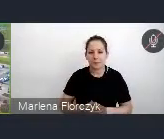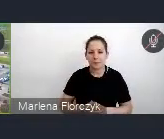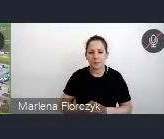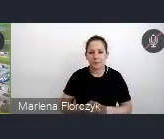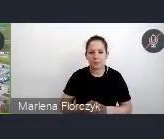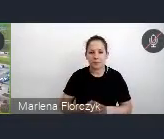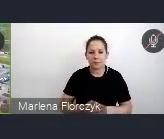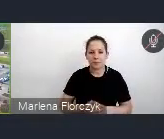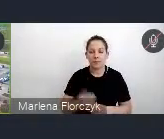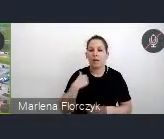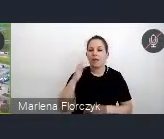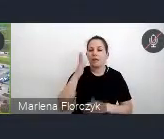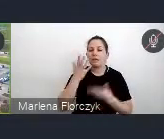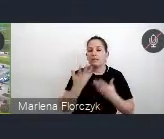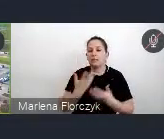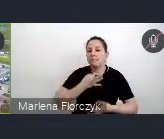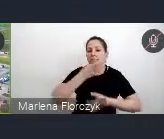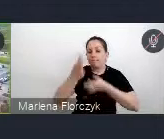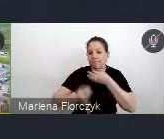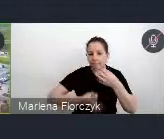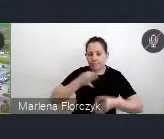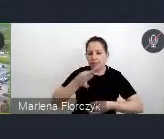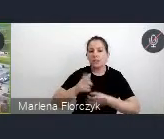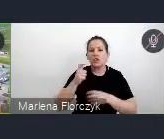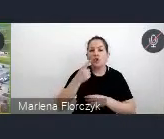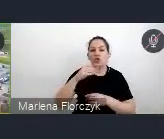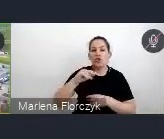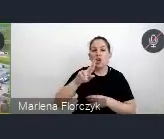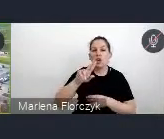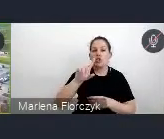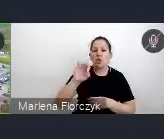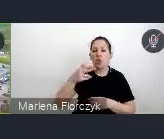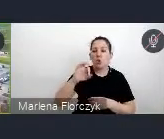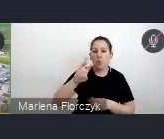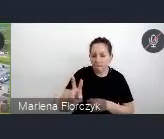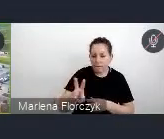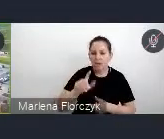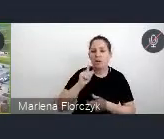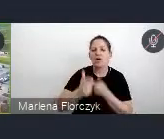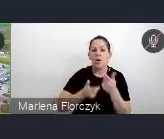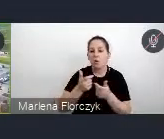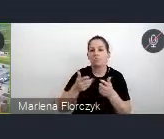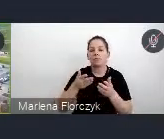Będę chciała się podzielić tym, co Dzierżoniów zrobił w drodze do tego,